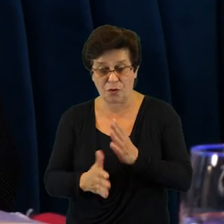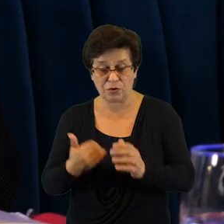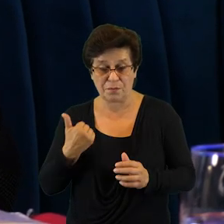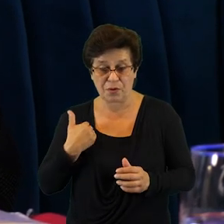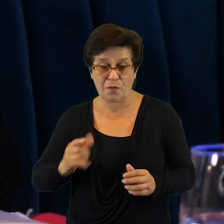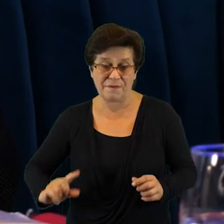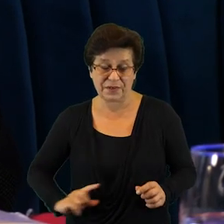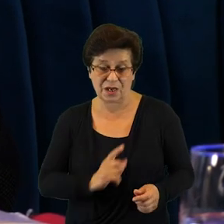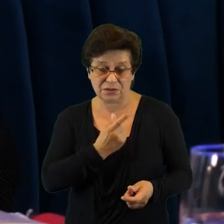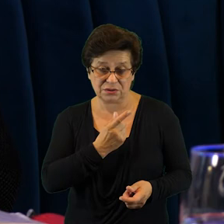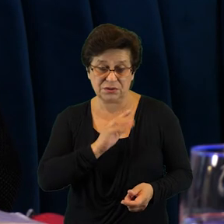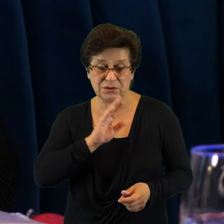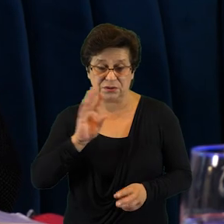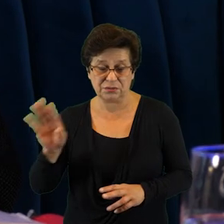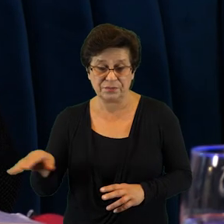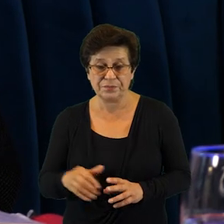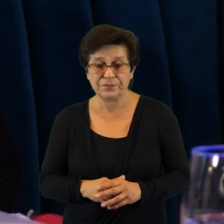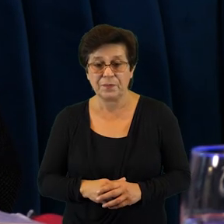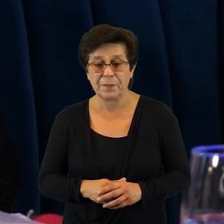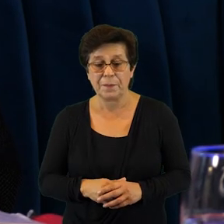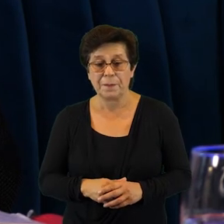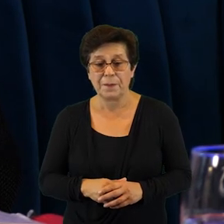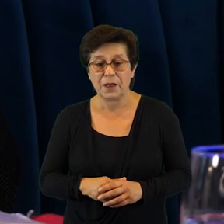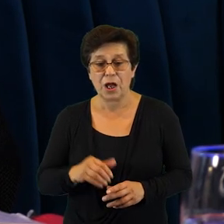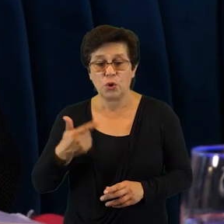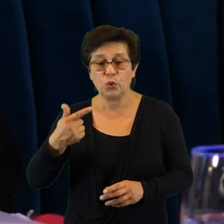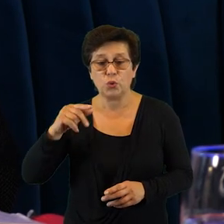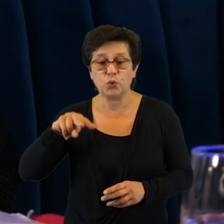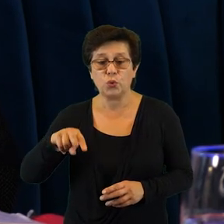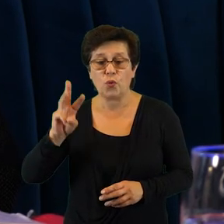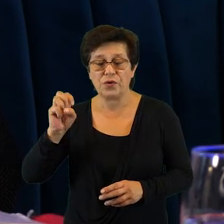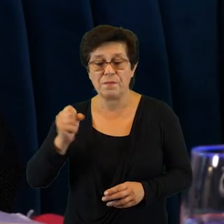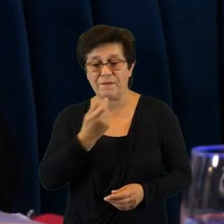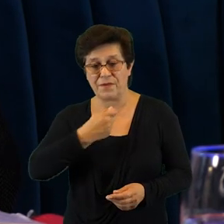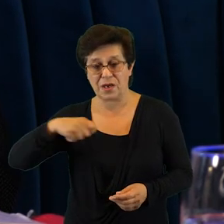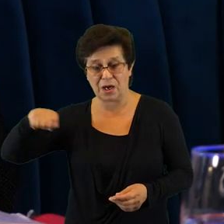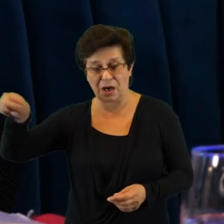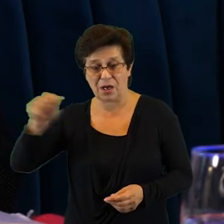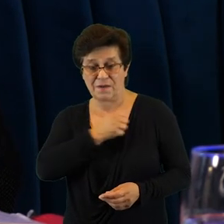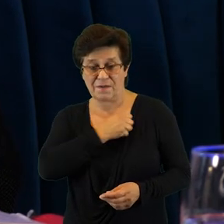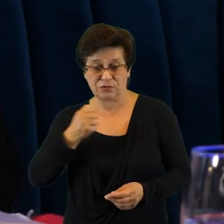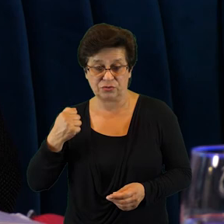Po prostu z Tuwimem wyjechali z Warszawy we wrześniu.